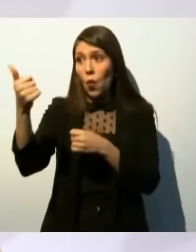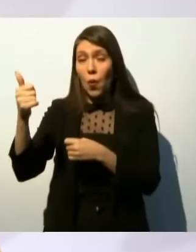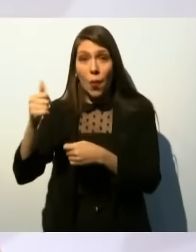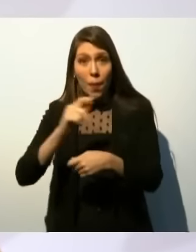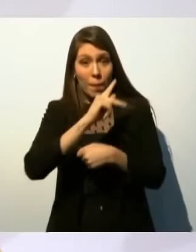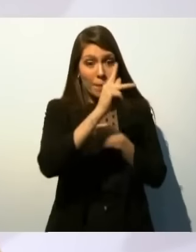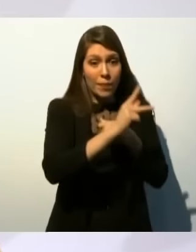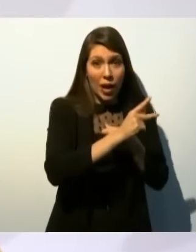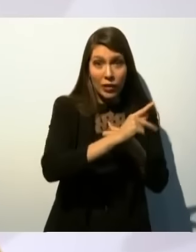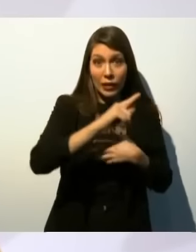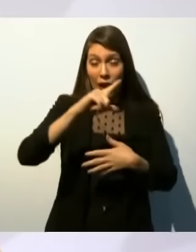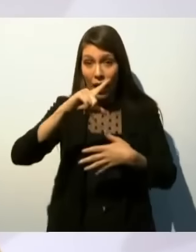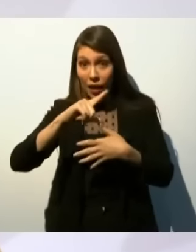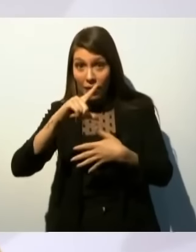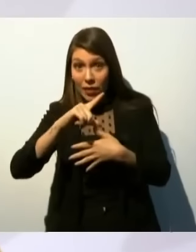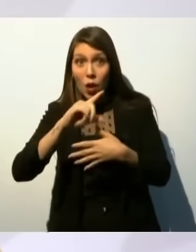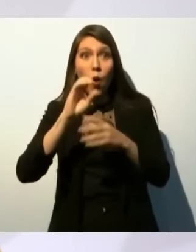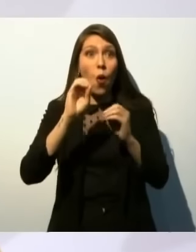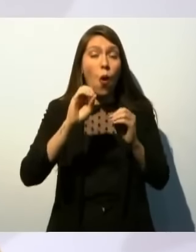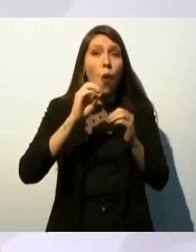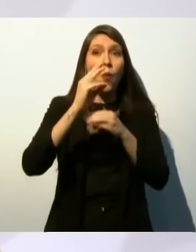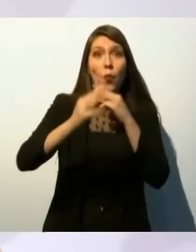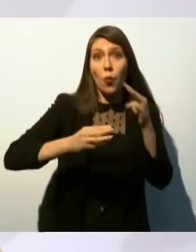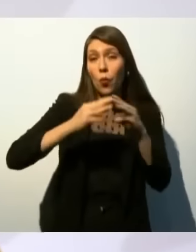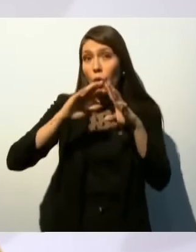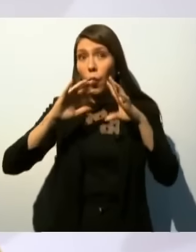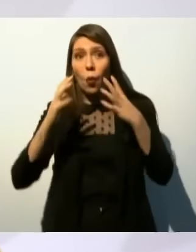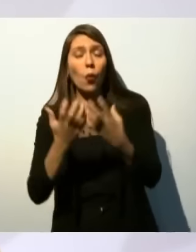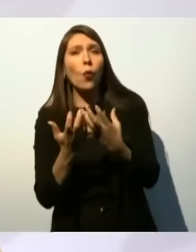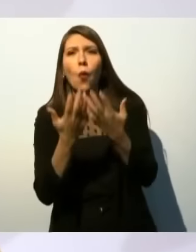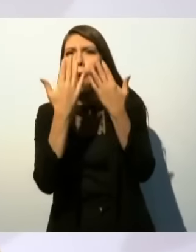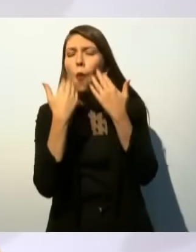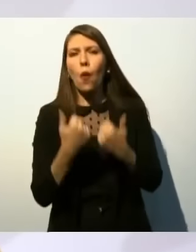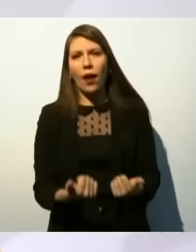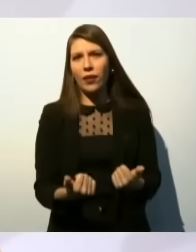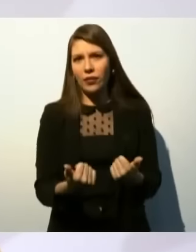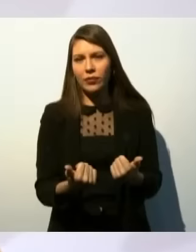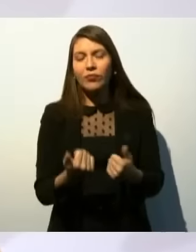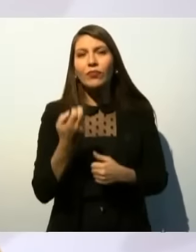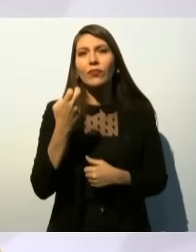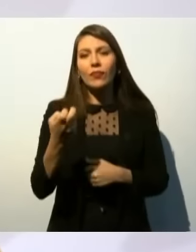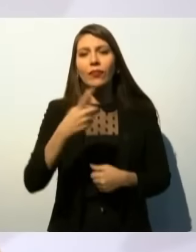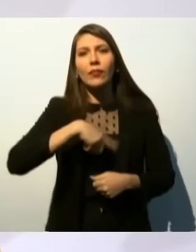debemos sentirnos orgullosos y debemos cuidar la convivencia entre las opiniones distintas